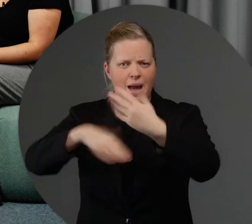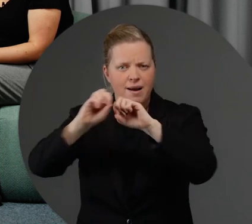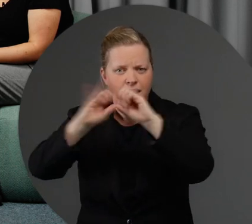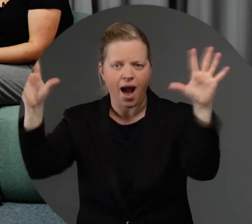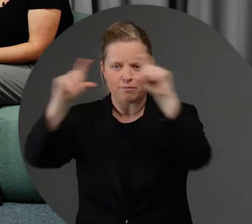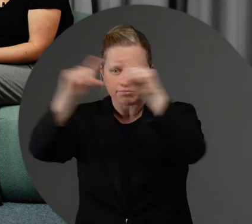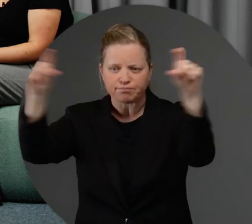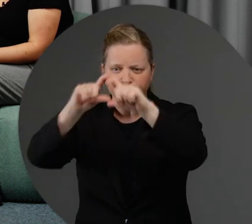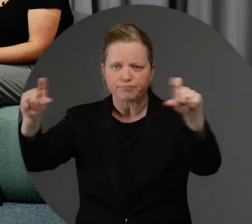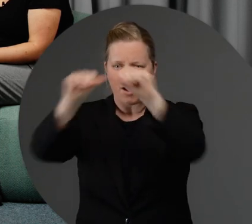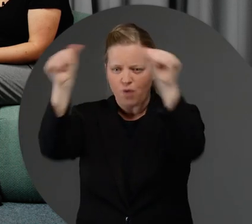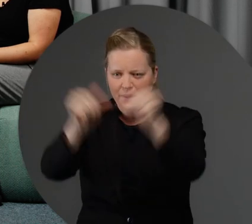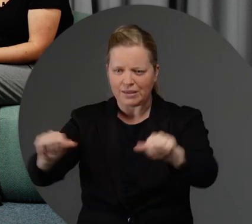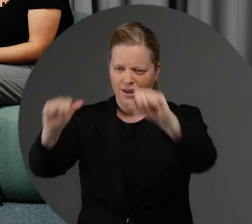hätte und das einfach schön formatieren würde.